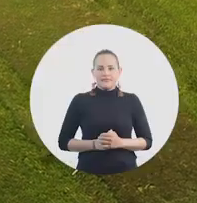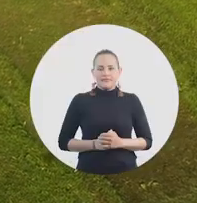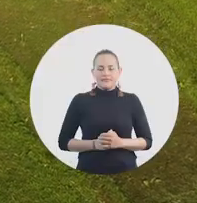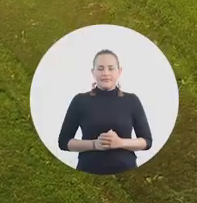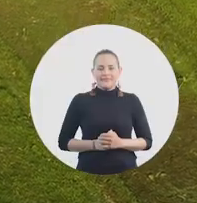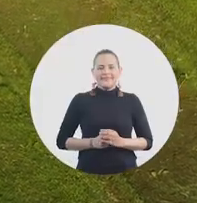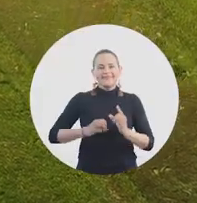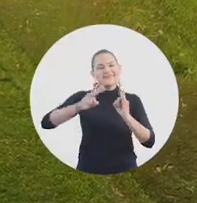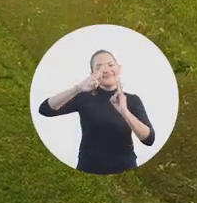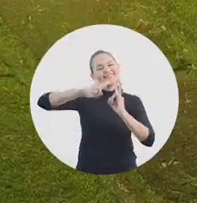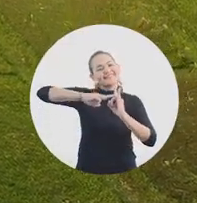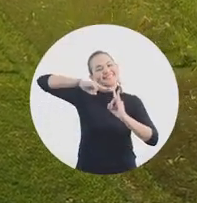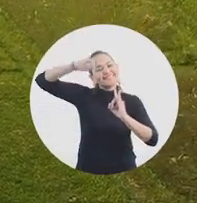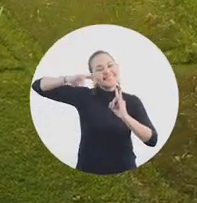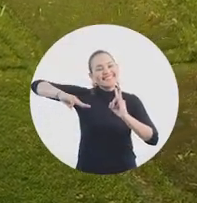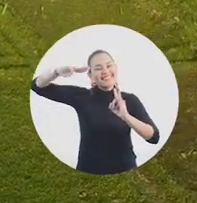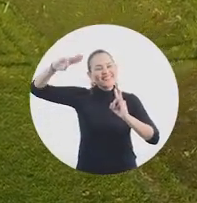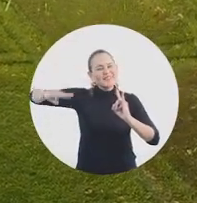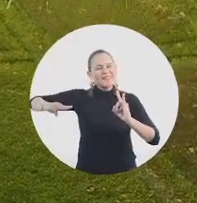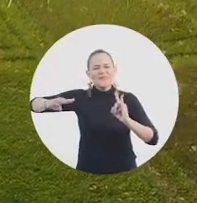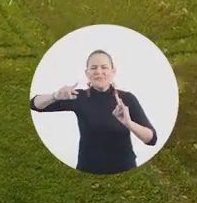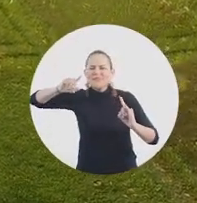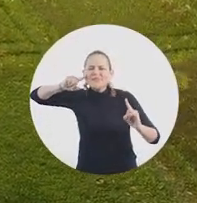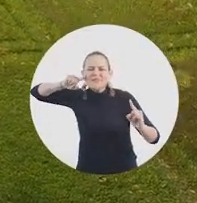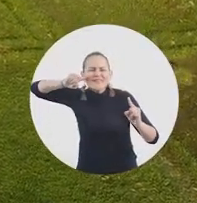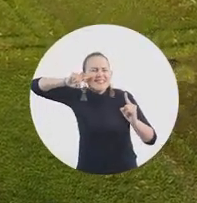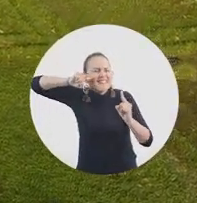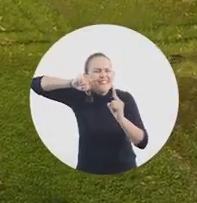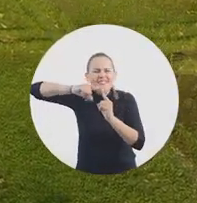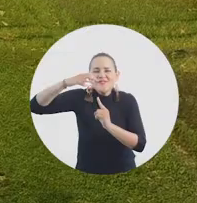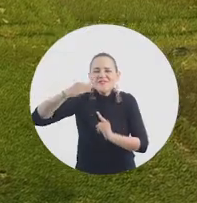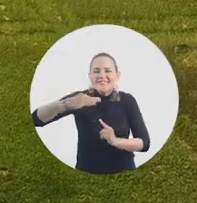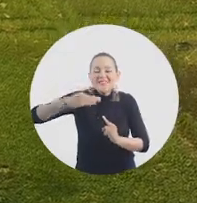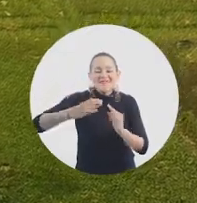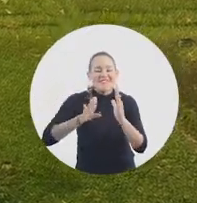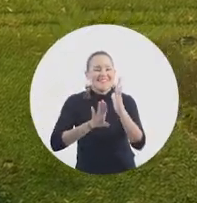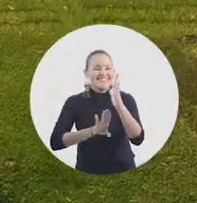En la Universidad del Magdalena siempre buscamos rutas para avanzar.